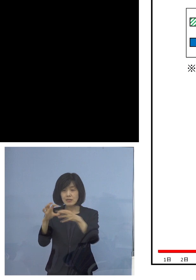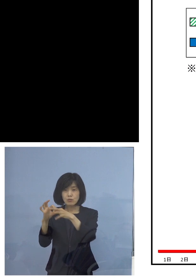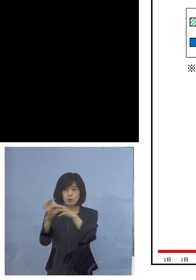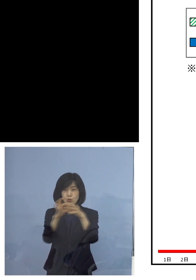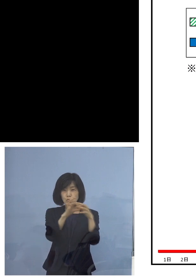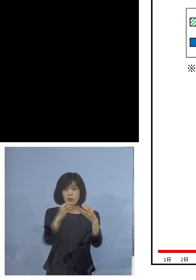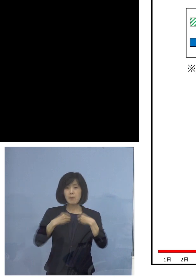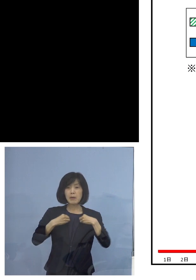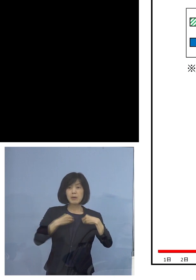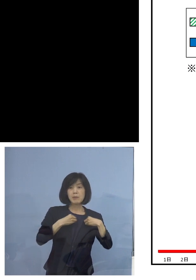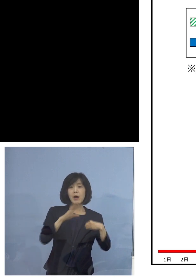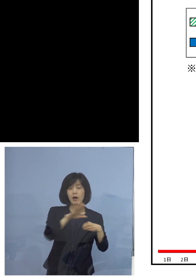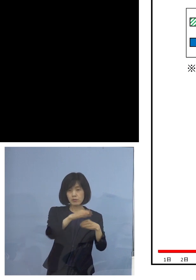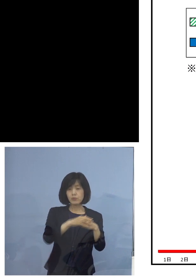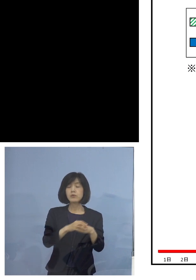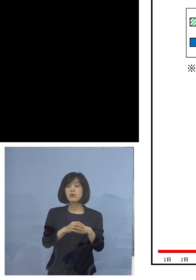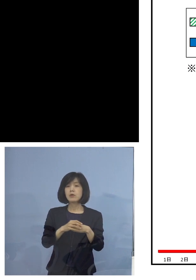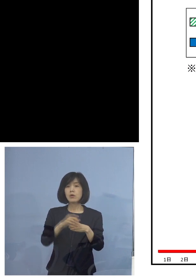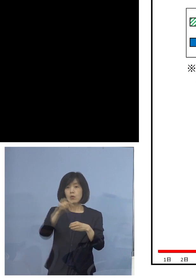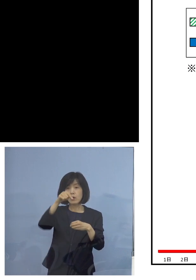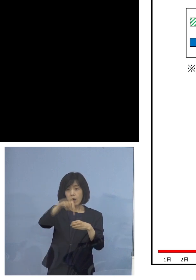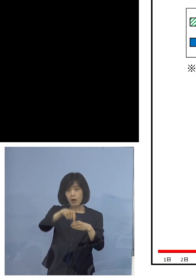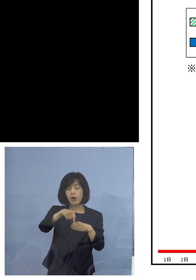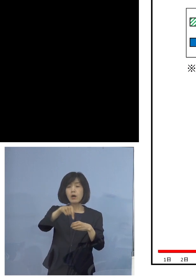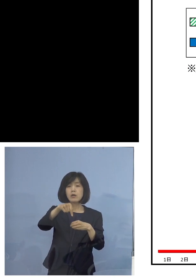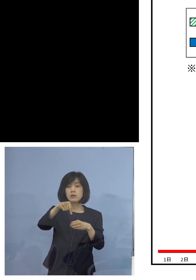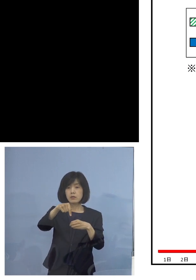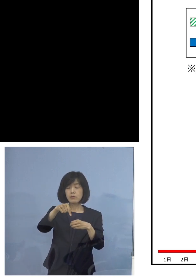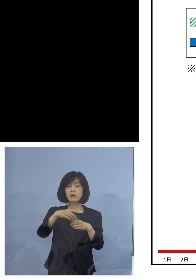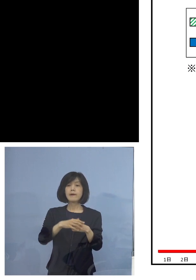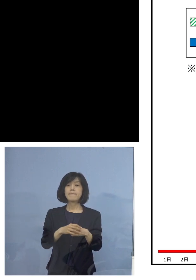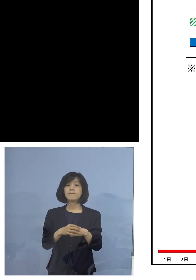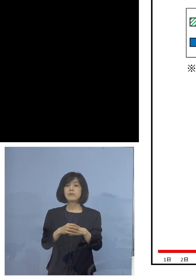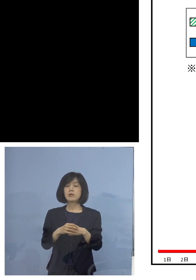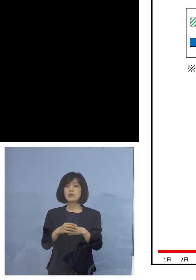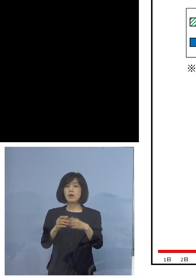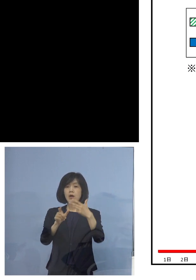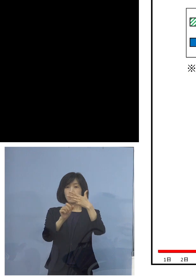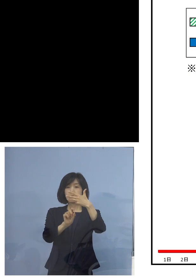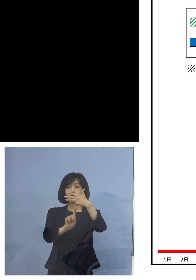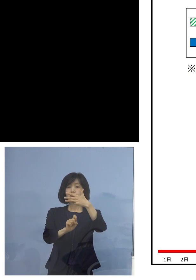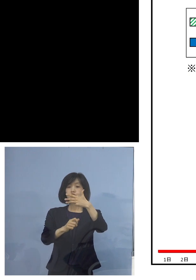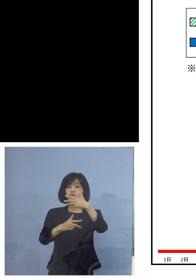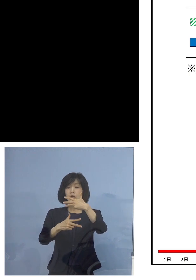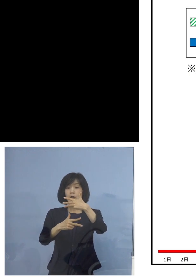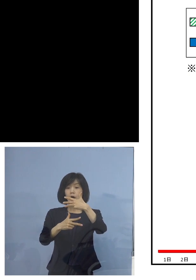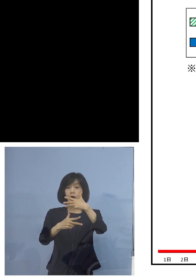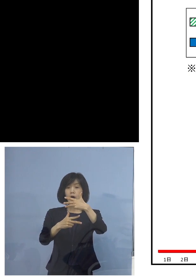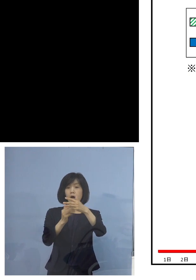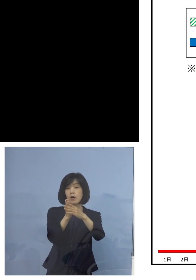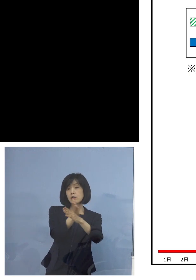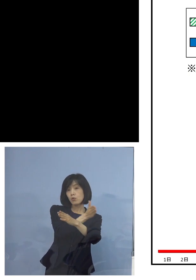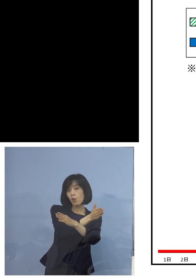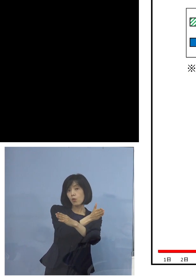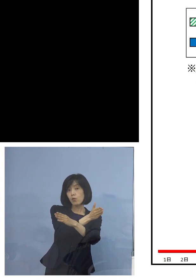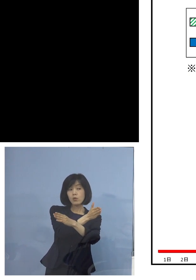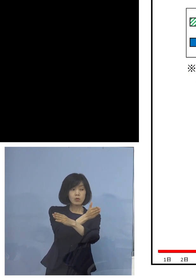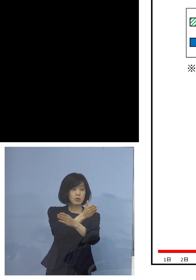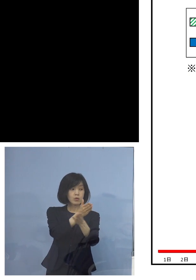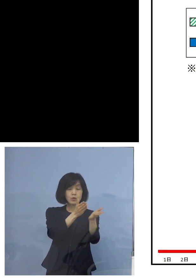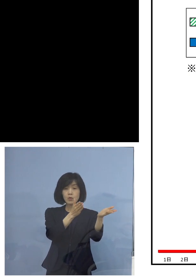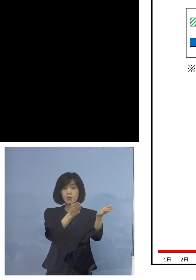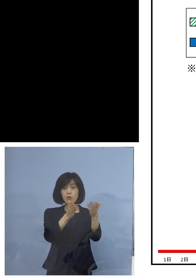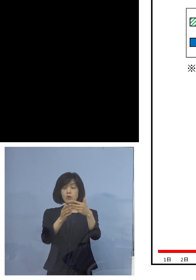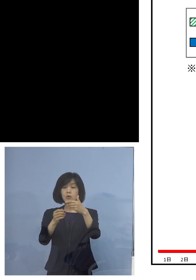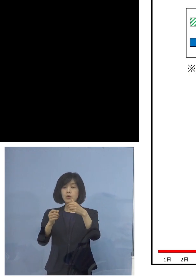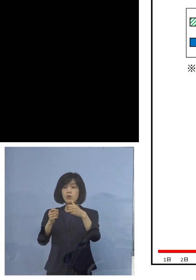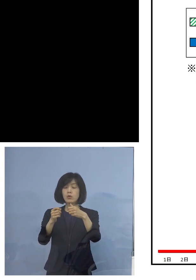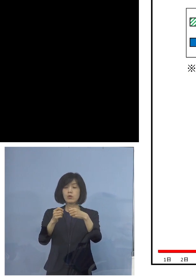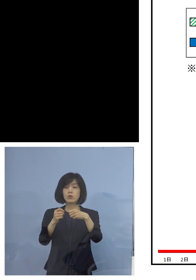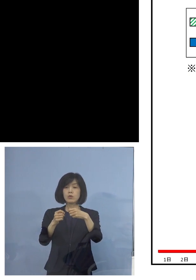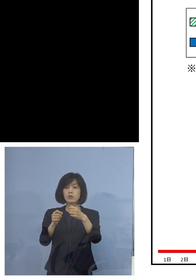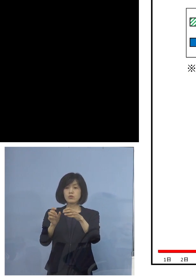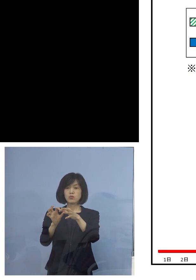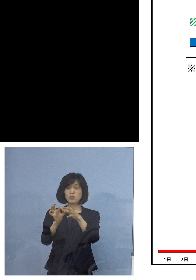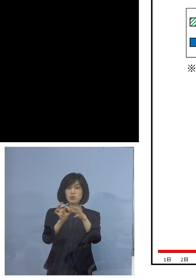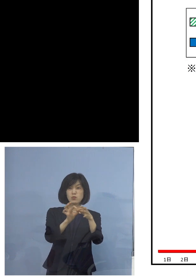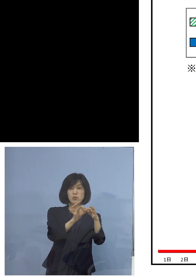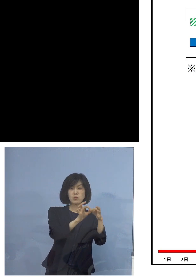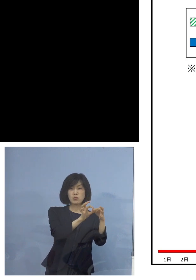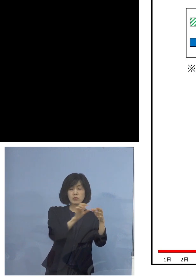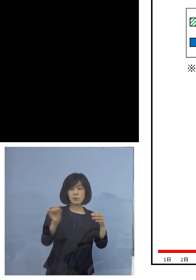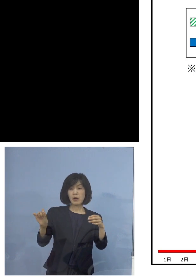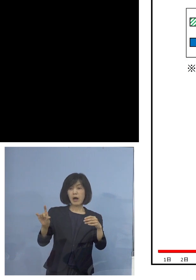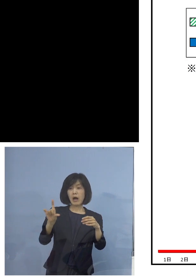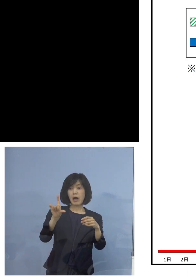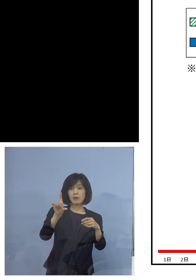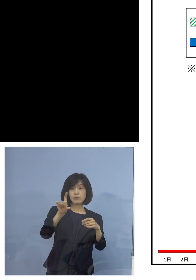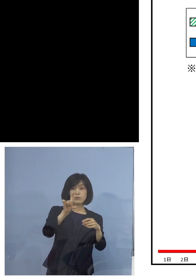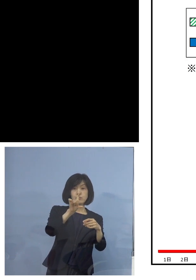しかも特に この中では17日以降ですね こちら6（例）を超えて ずーっと高止まり 18（例）という日も